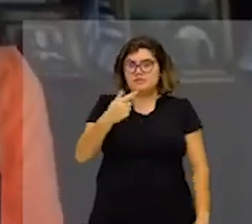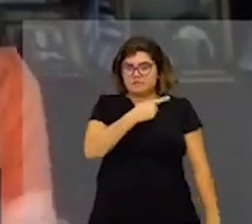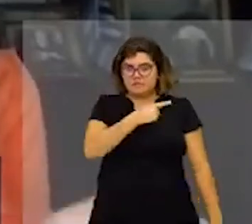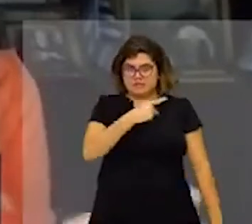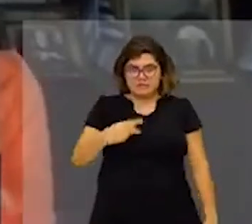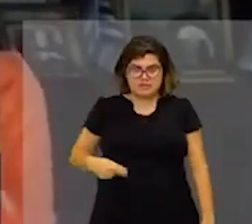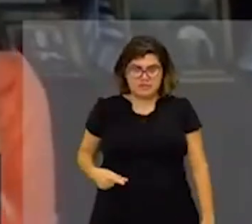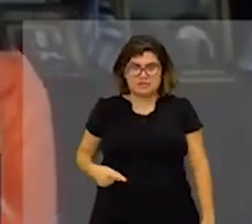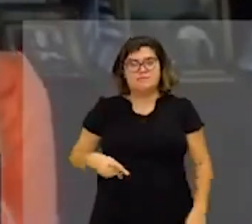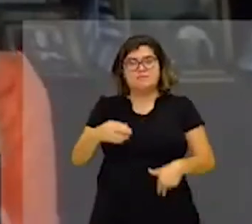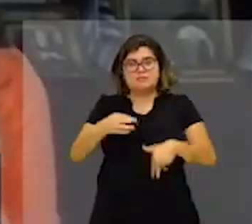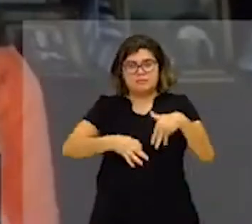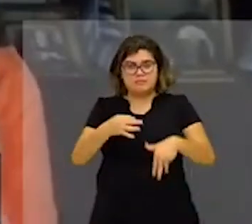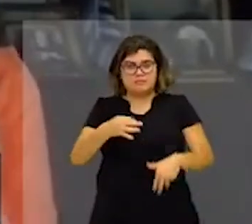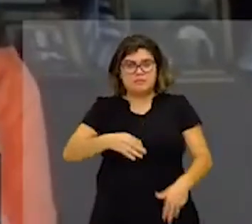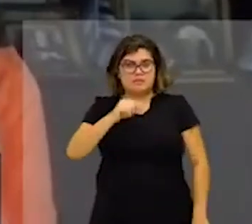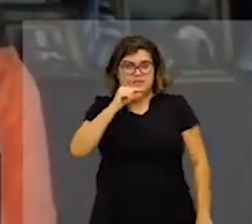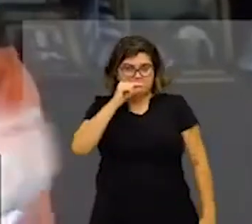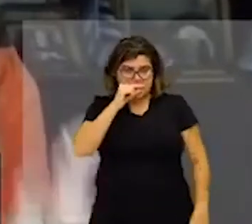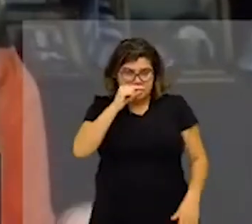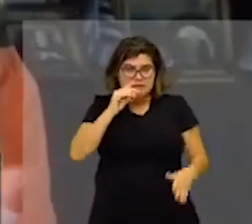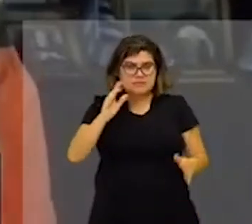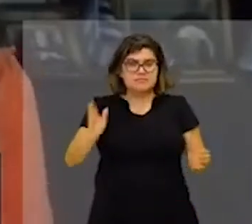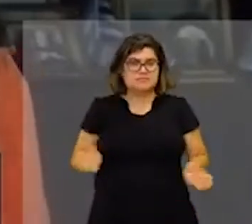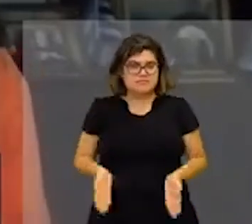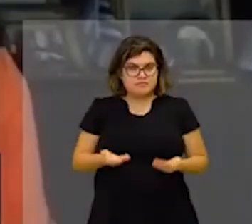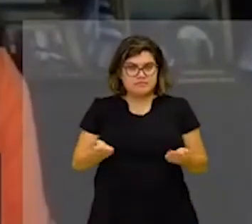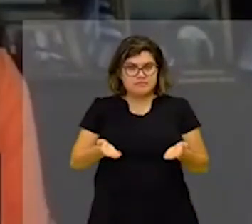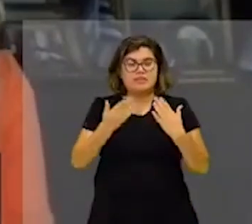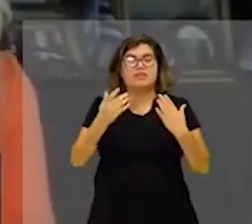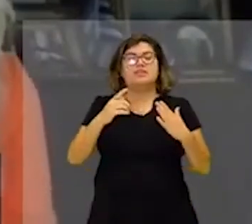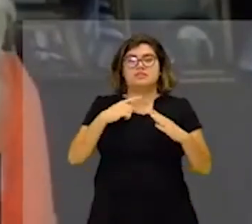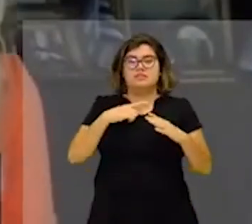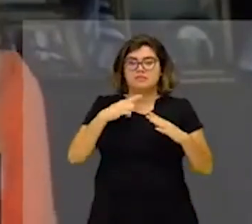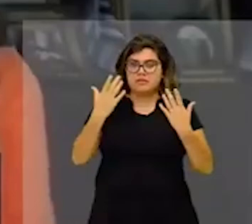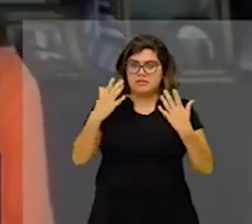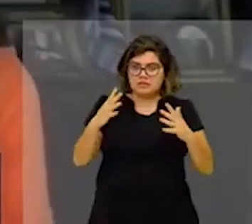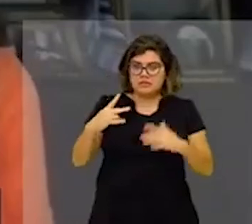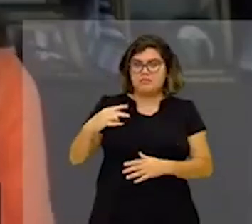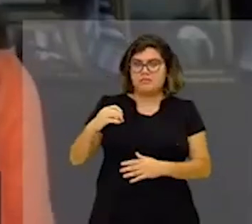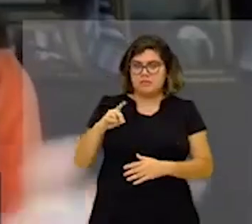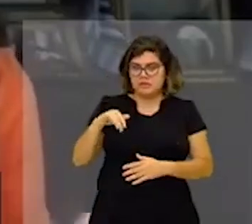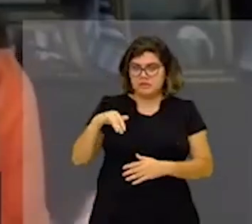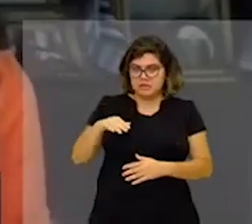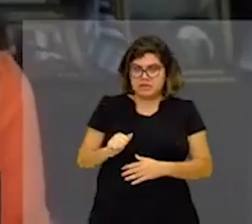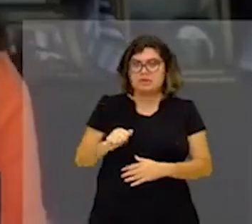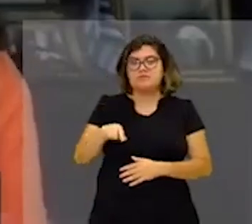Edson faquinha pela iniciativa parabenizar você Poliana pela condução como bem disse professora